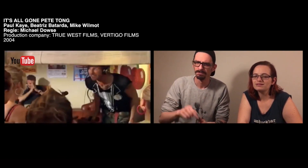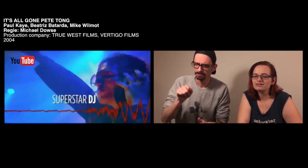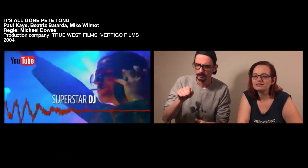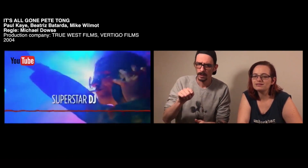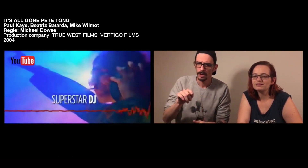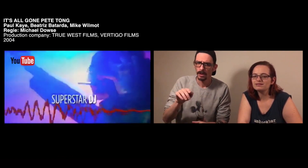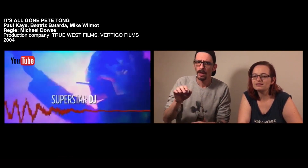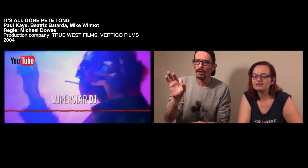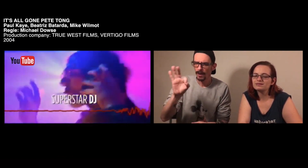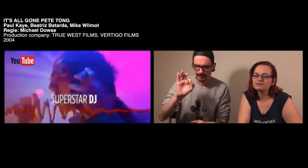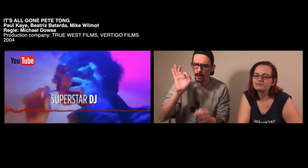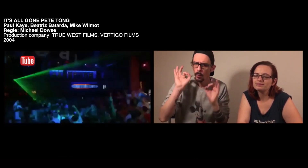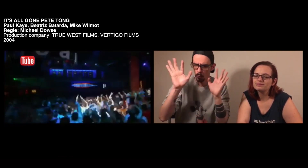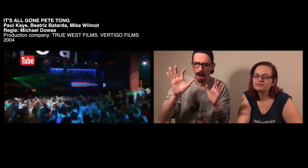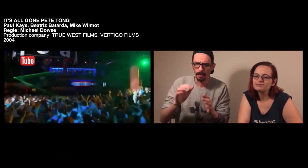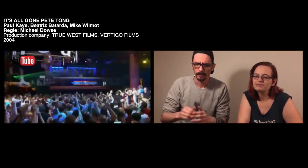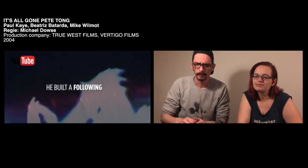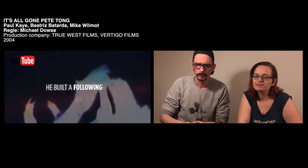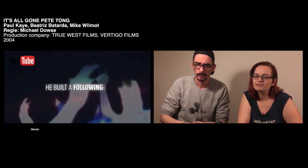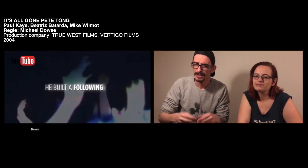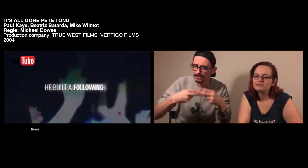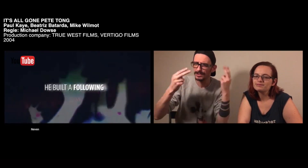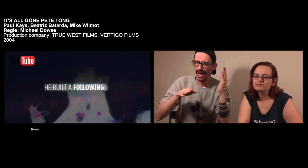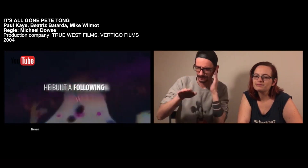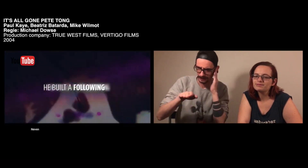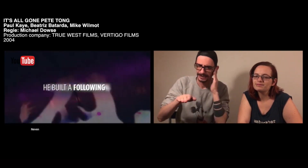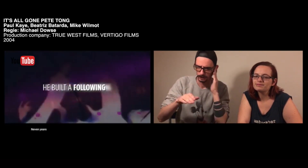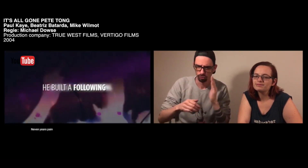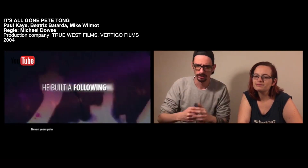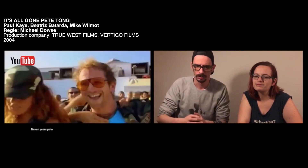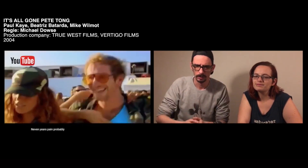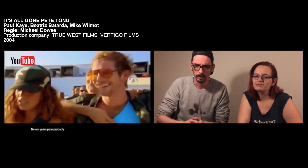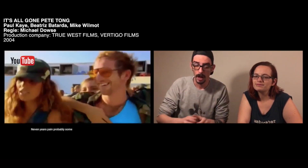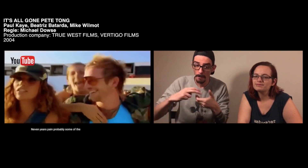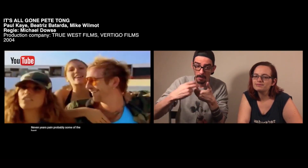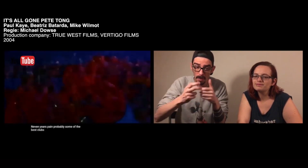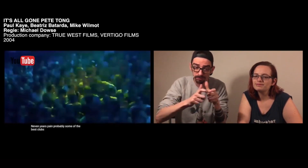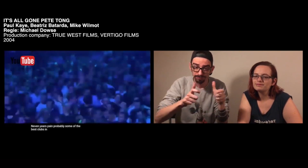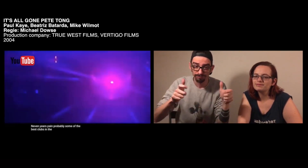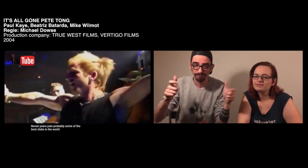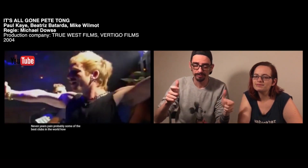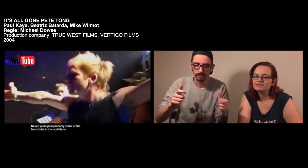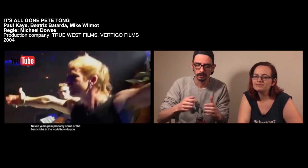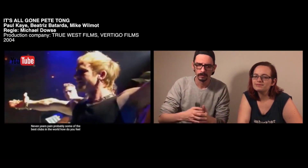[Das ist Frankie Wild.] [Er ist ein Star DJ.] [Er baute eine Gefolgschaft auf.]